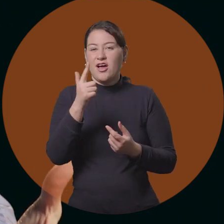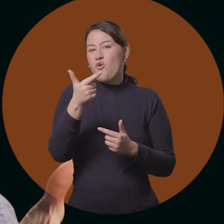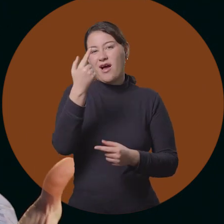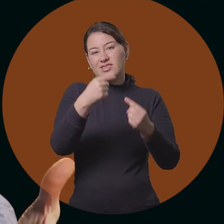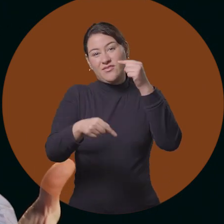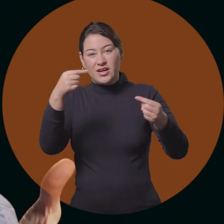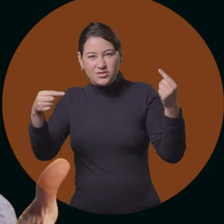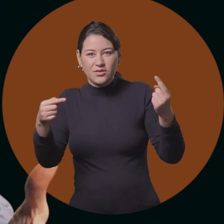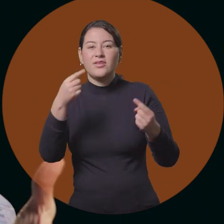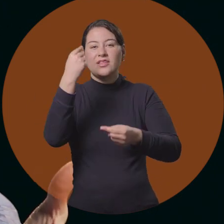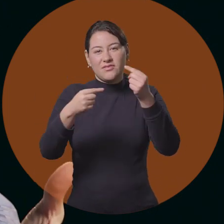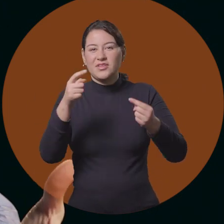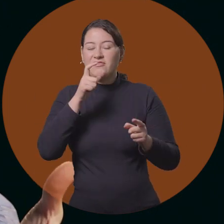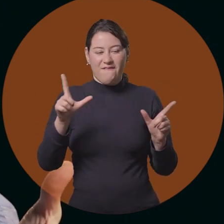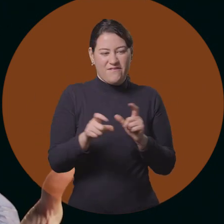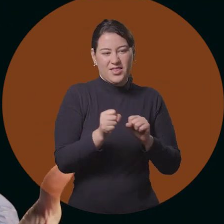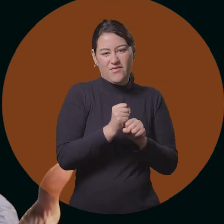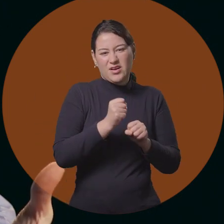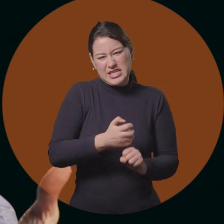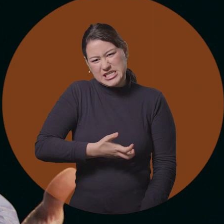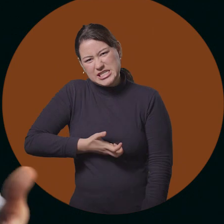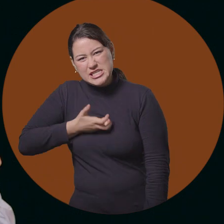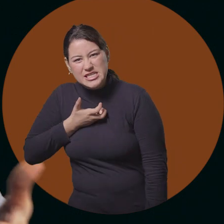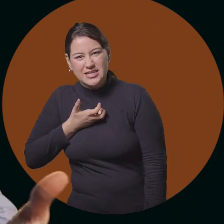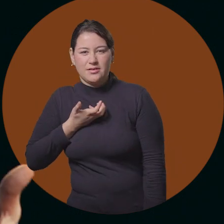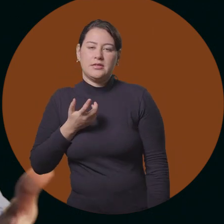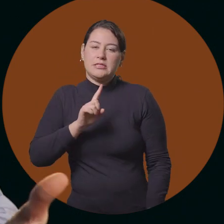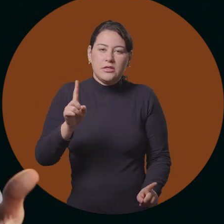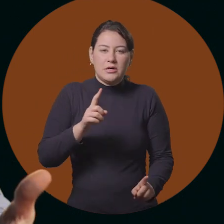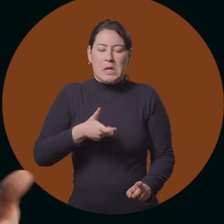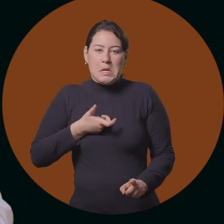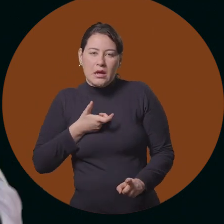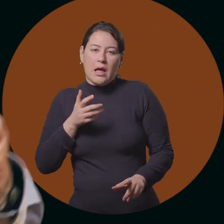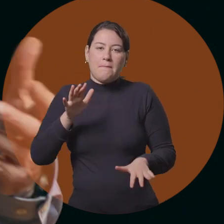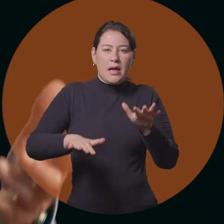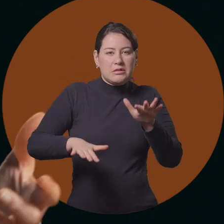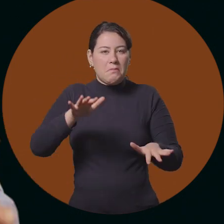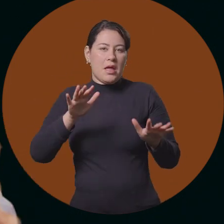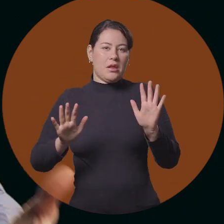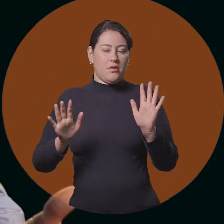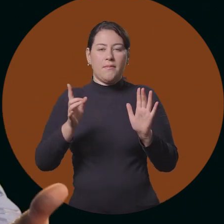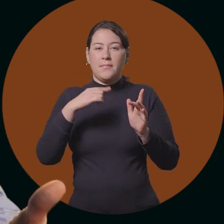Diverso es si me caliento, si no… más o menos. Es políticamente correcto, pero no es real.